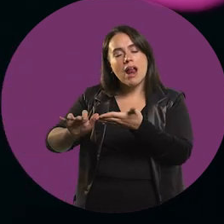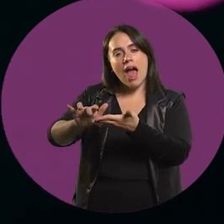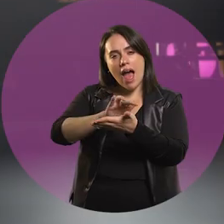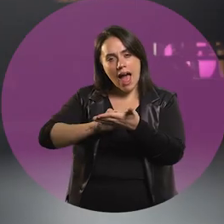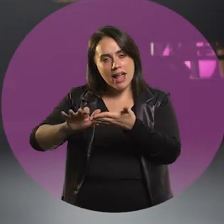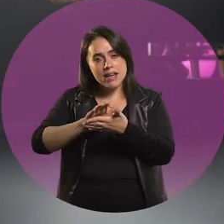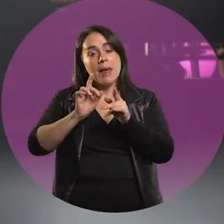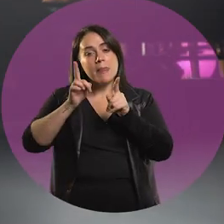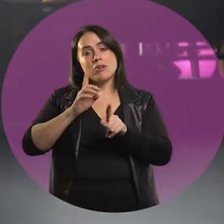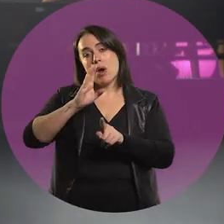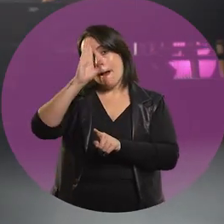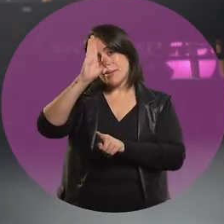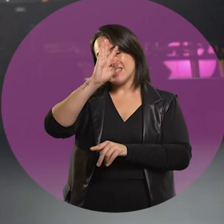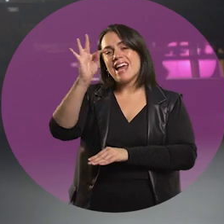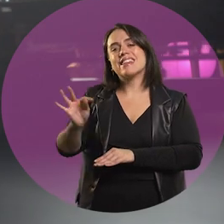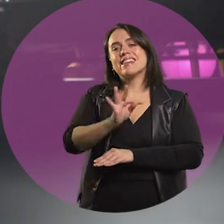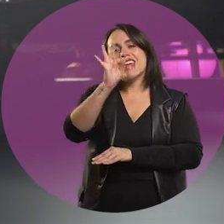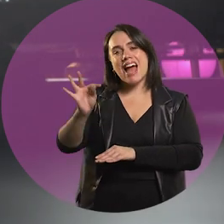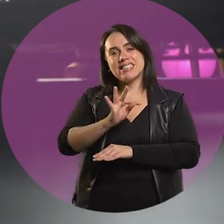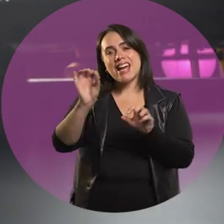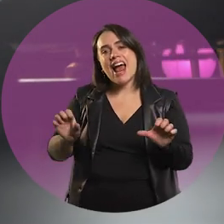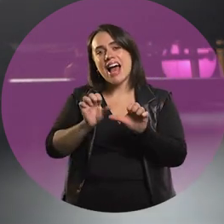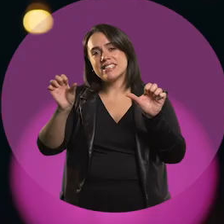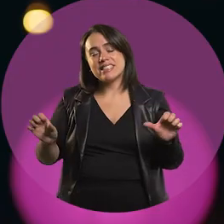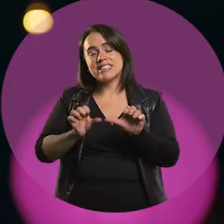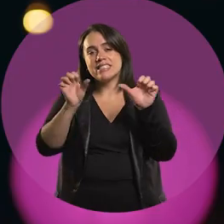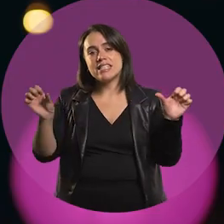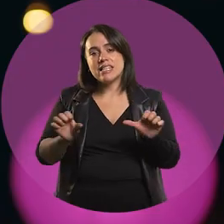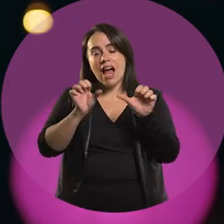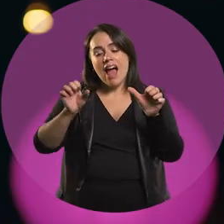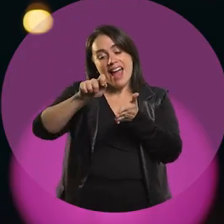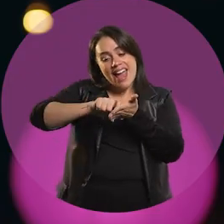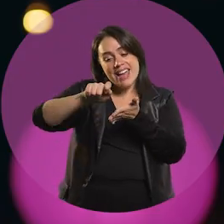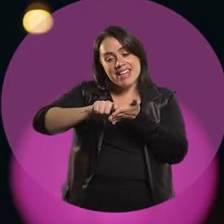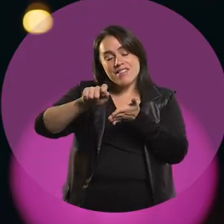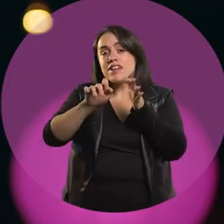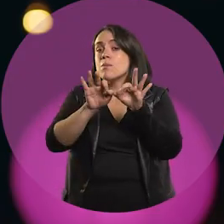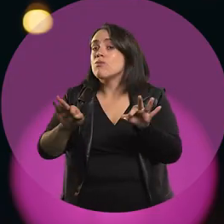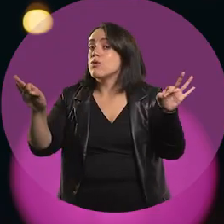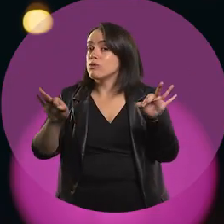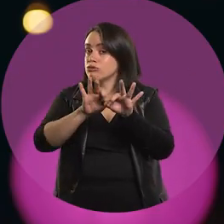Después yo tomaba talleres, por ejemplo, de musicografía braille, o sea que desde muy pequeña aprendí a escribir música